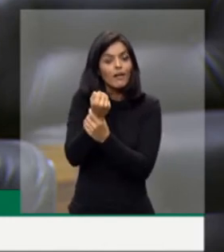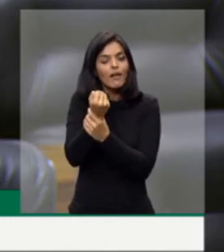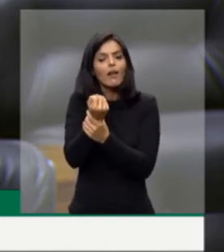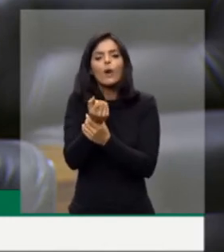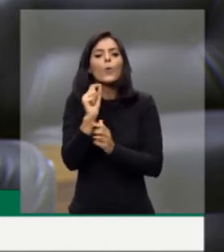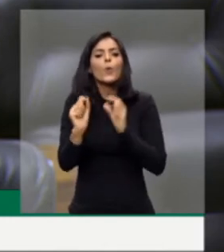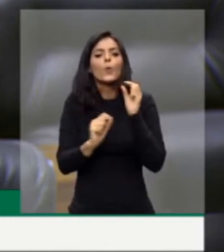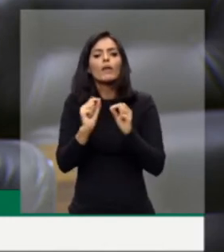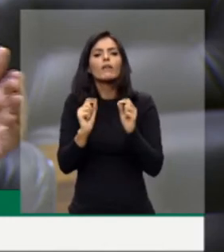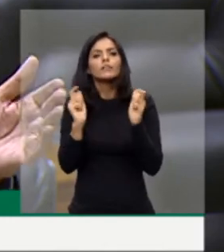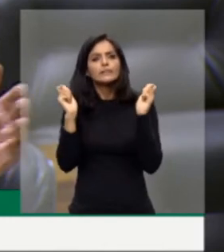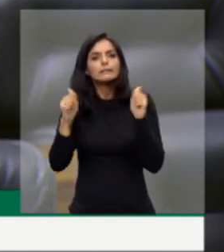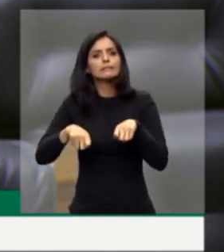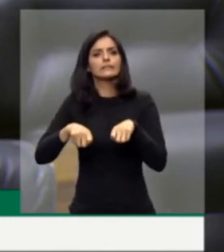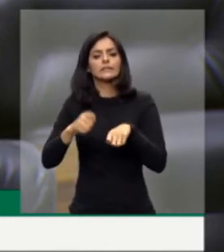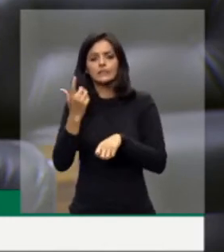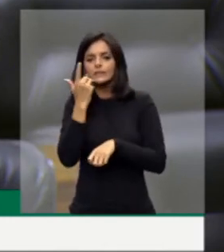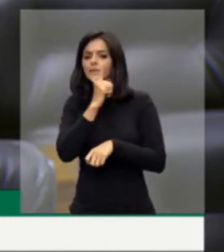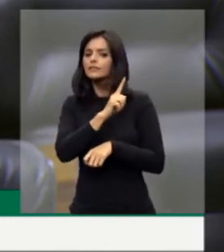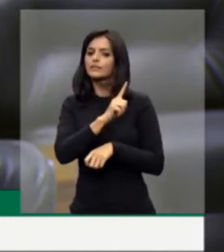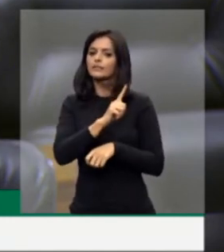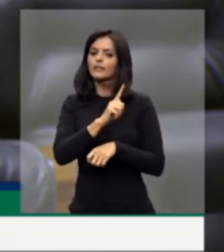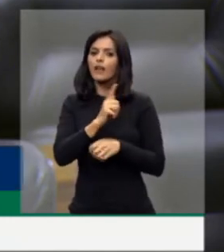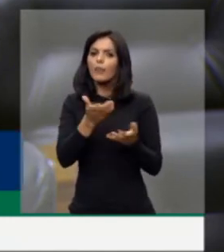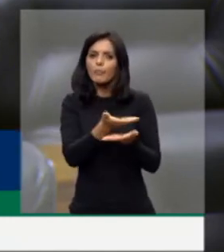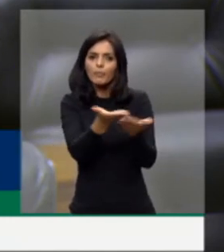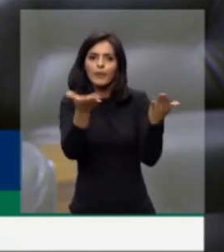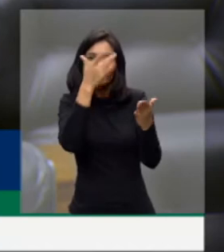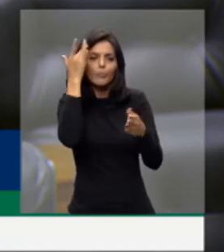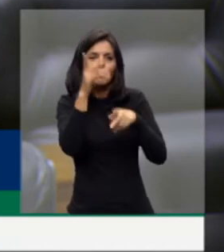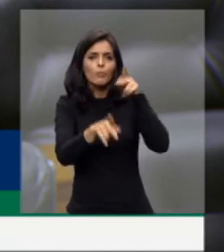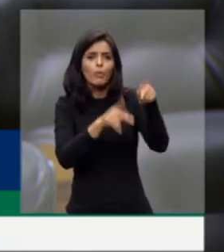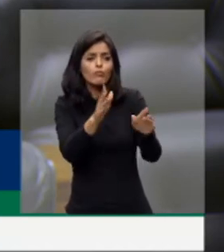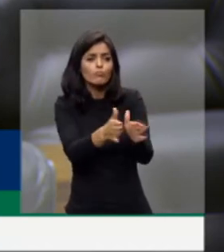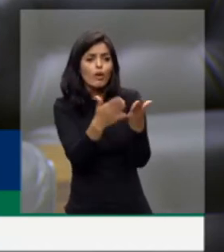É EÓ LICA, A SOLAR, É O MOMENTO QUE PRECISA DE GARANTIR ESSE INCENTIVO PARA QUE ESSA POSSIBILIDADE CHEGUE